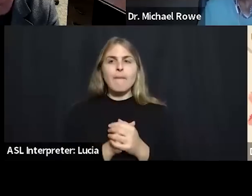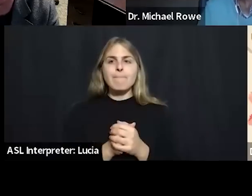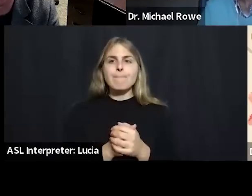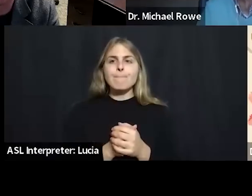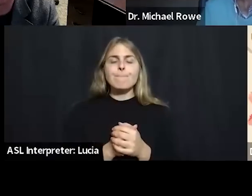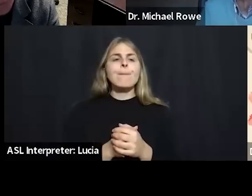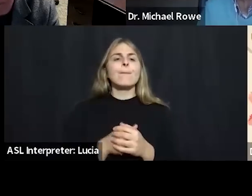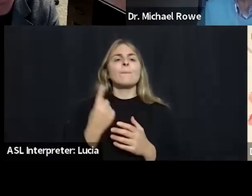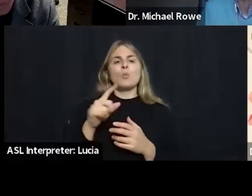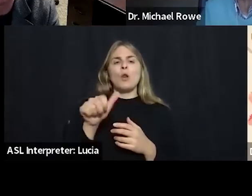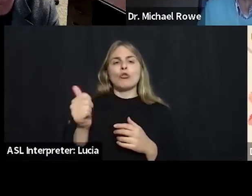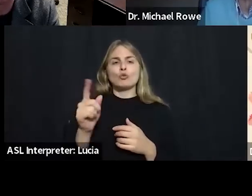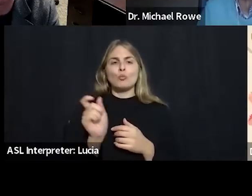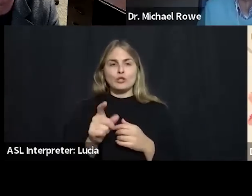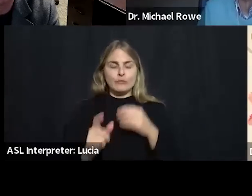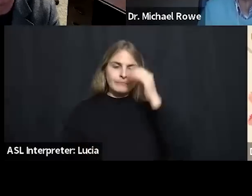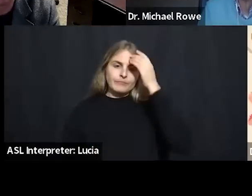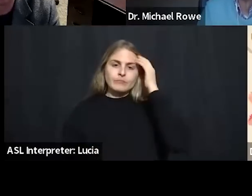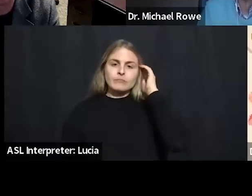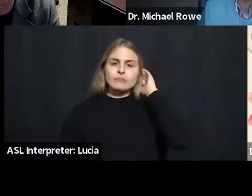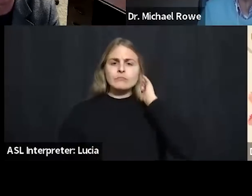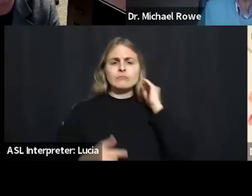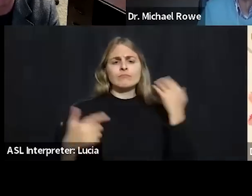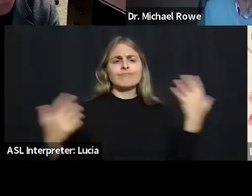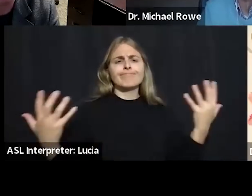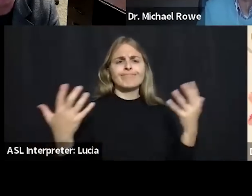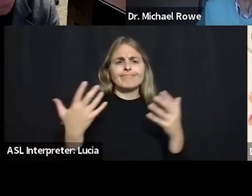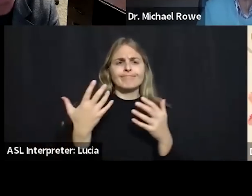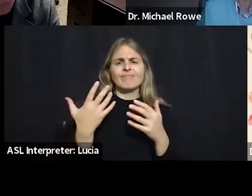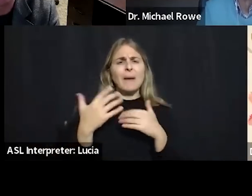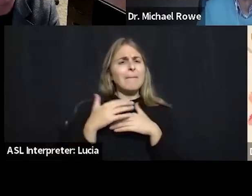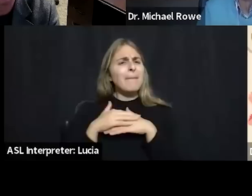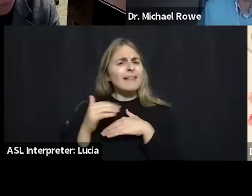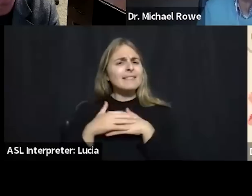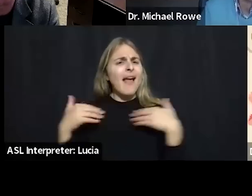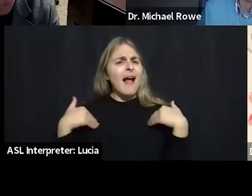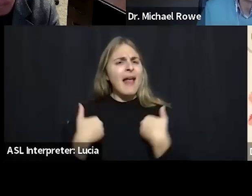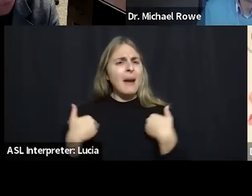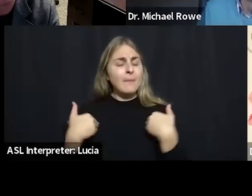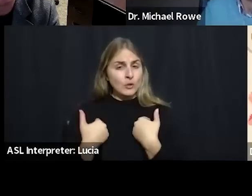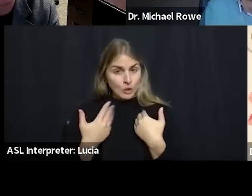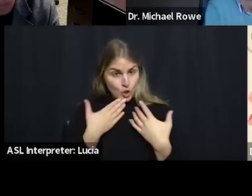Recibimos una pregunta: "¿Cuál es el papel que pueden tener las mascotas? ¿Son buenos recursos emocionales